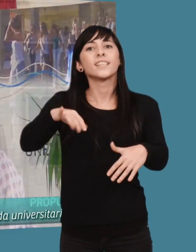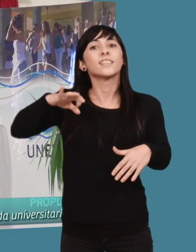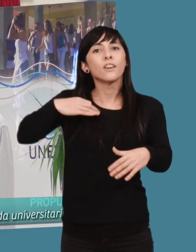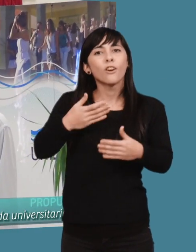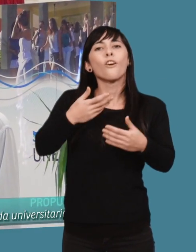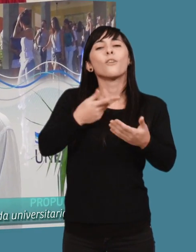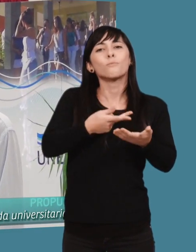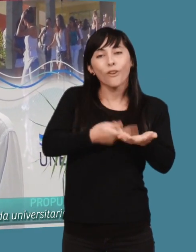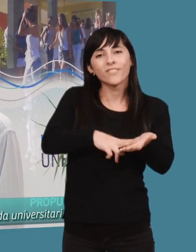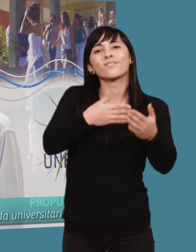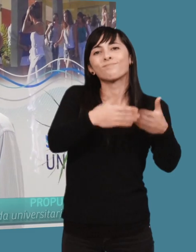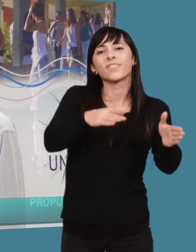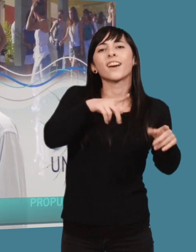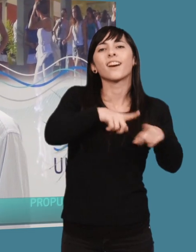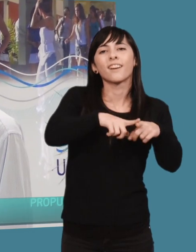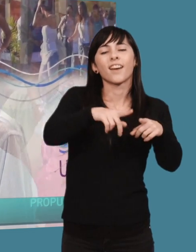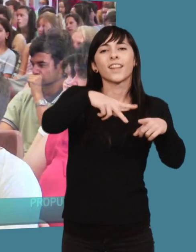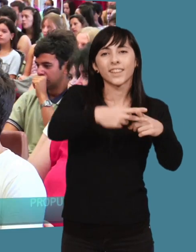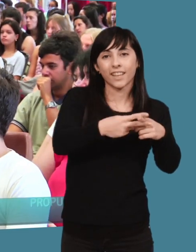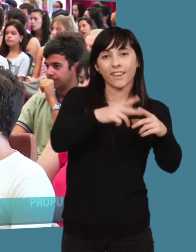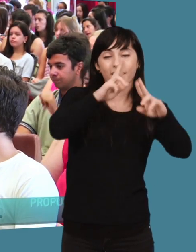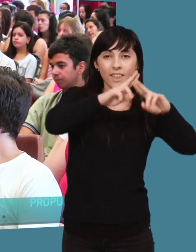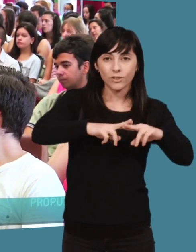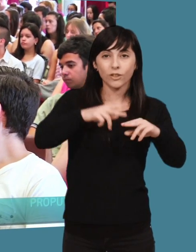la carrera de Técnico en Diagnóstico por Imágenes.